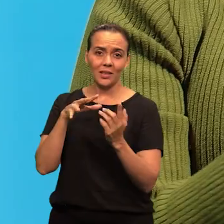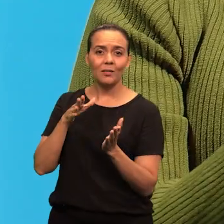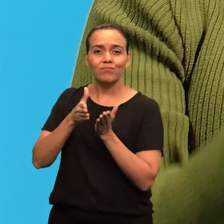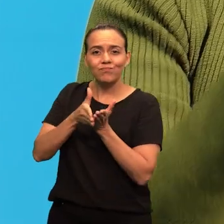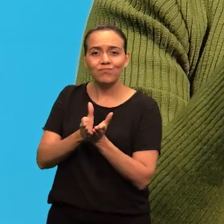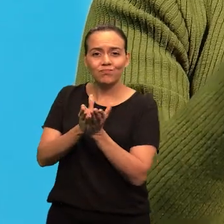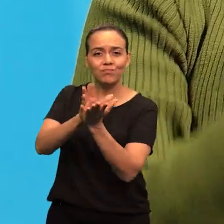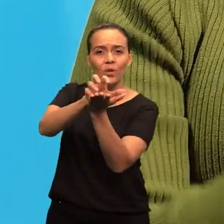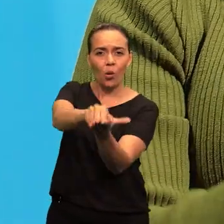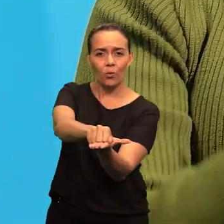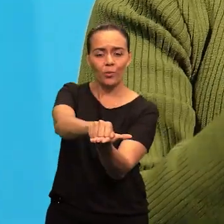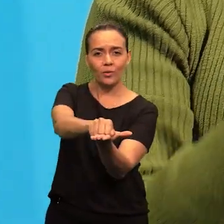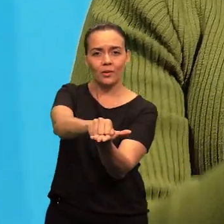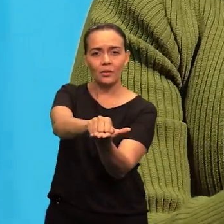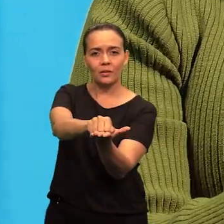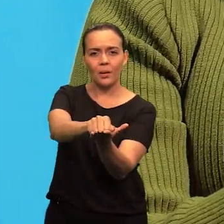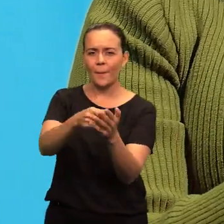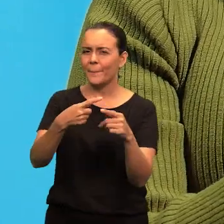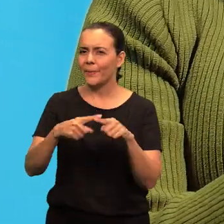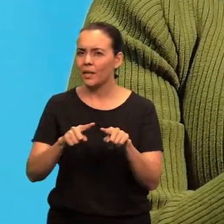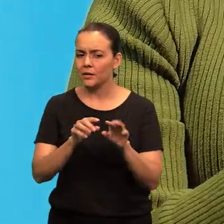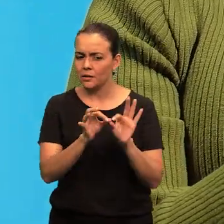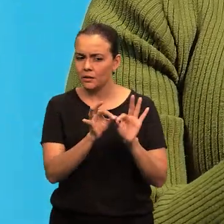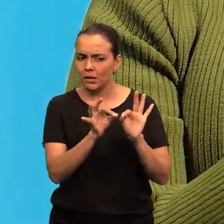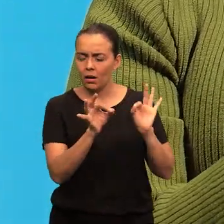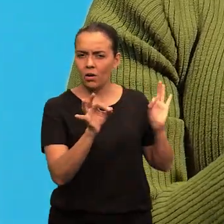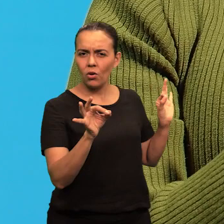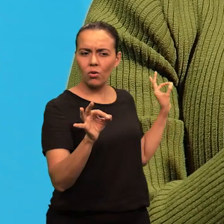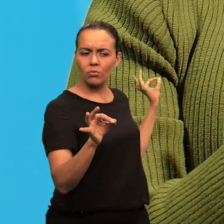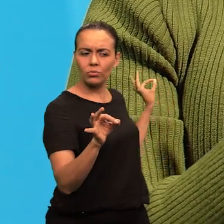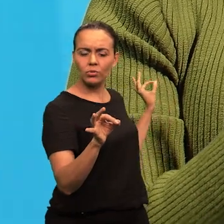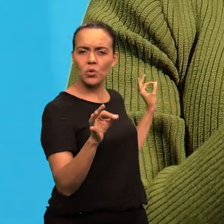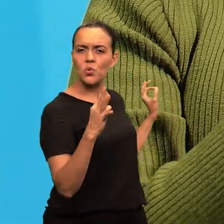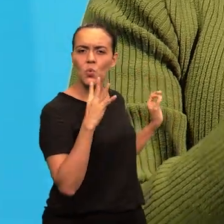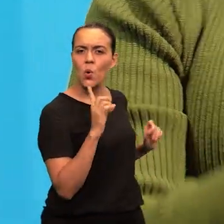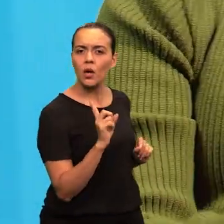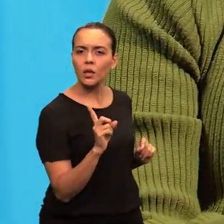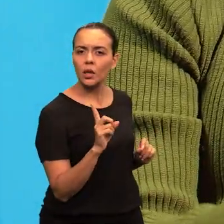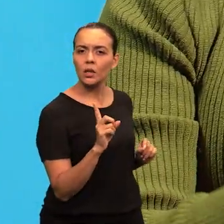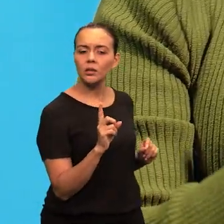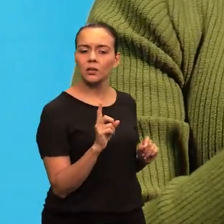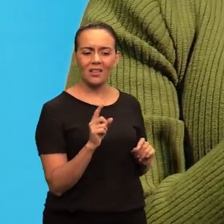E tudo que está distante, fora disso, é menor,